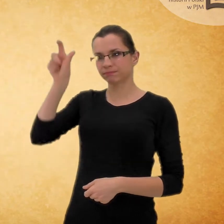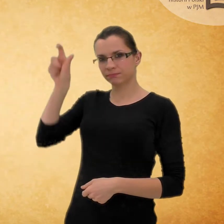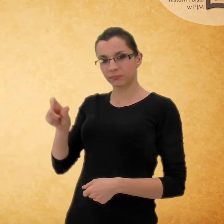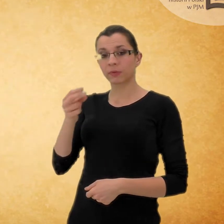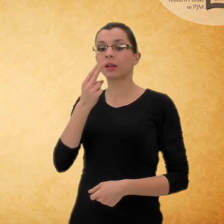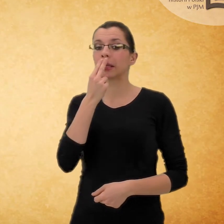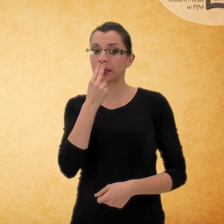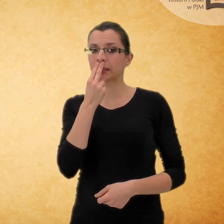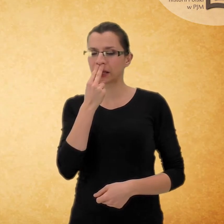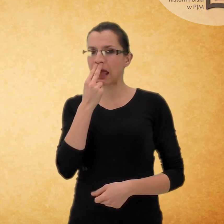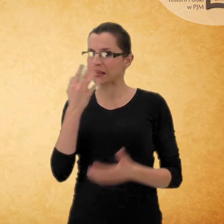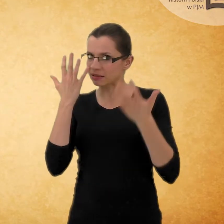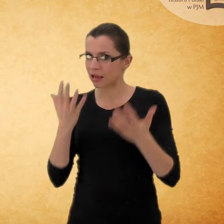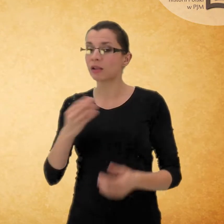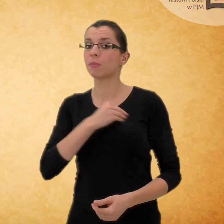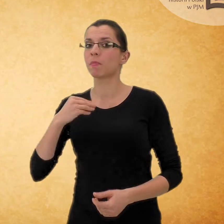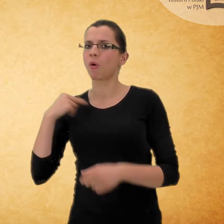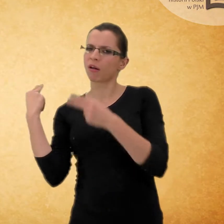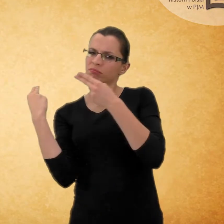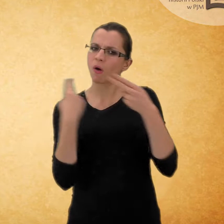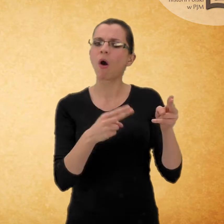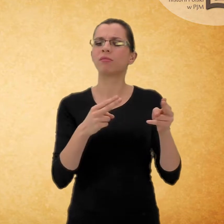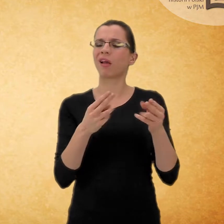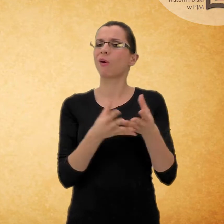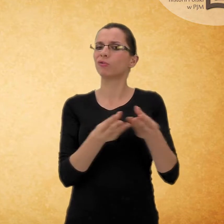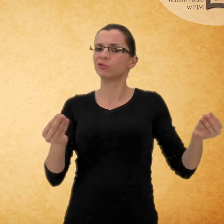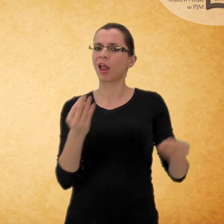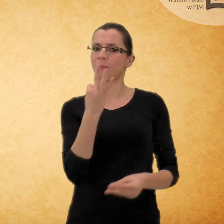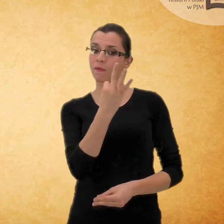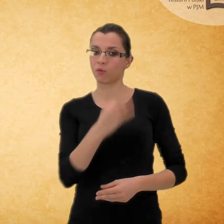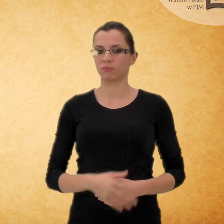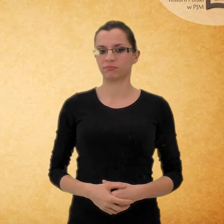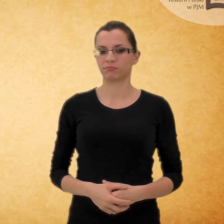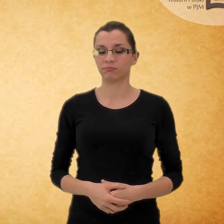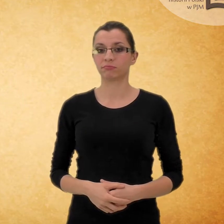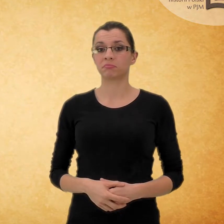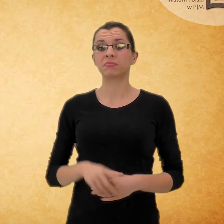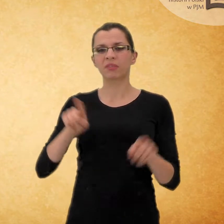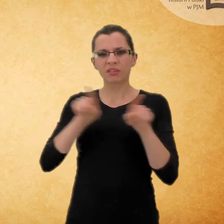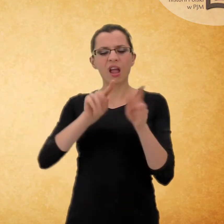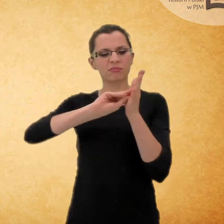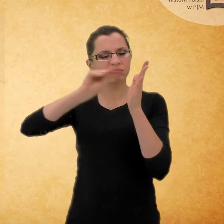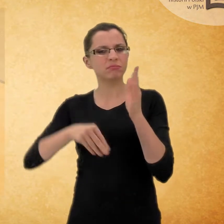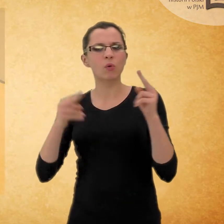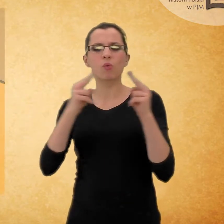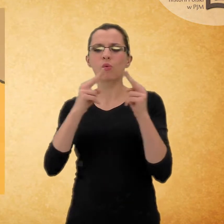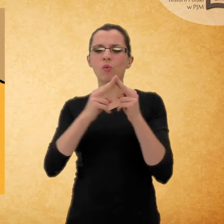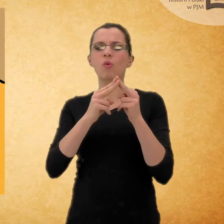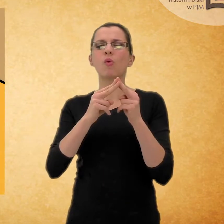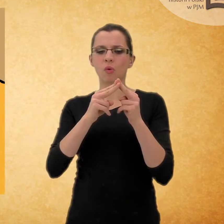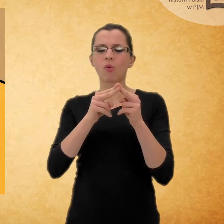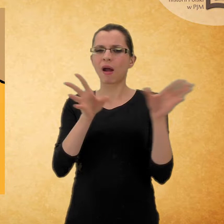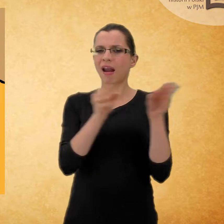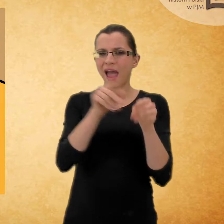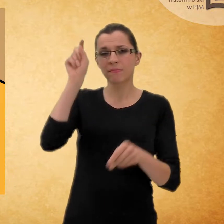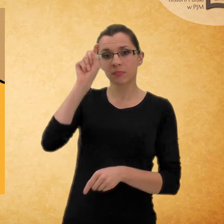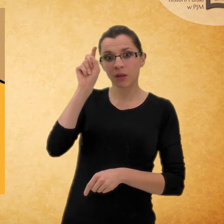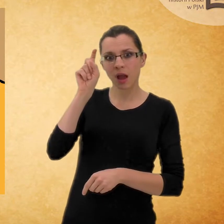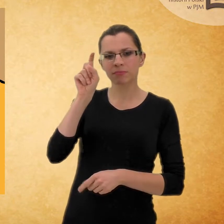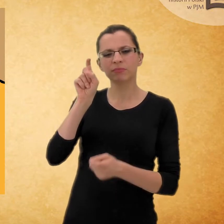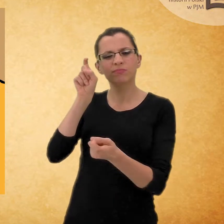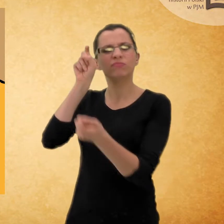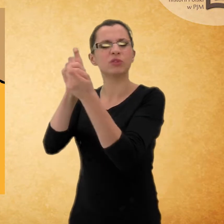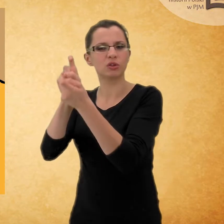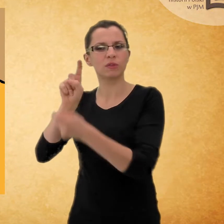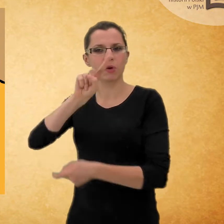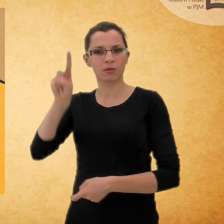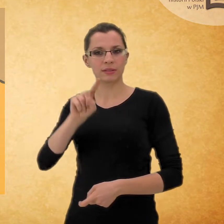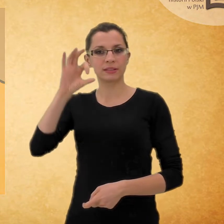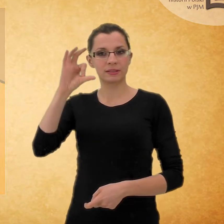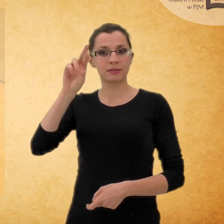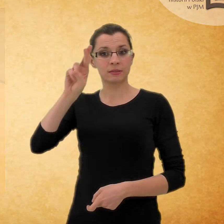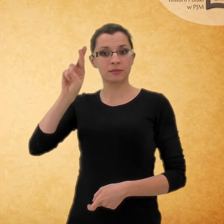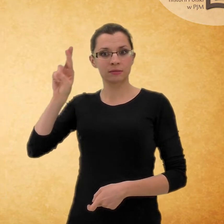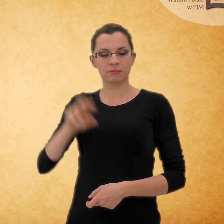Hitler zażądał od Polski oddania terytorium i zawarcia z Niemcami sojuszu przeciwko ZSRR.